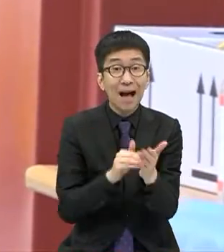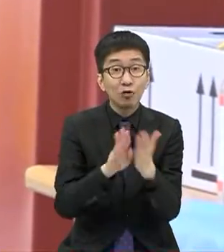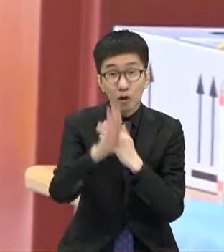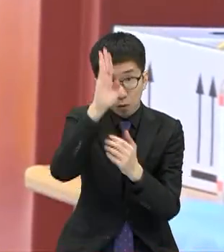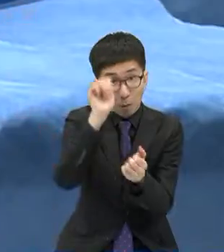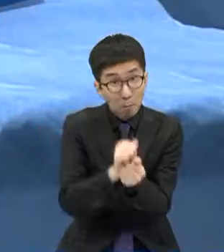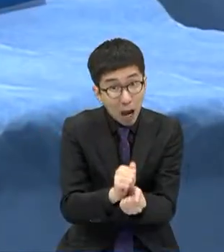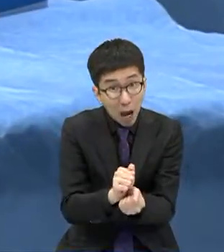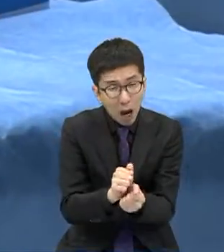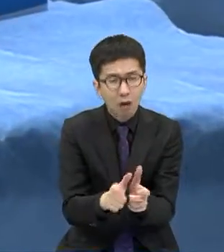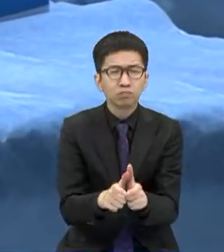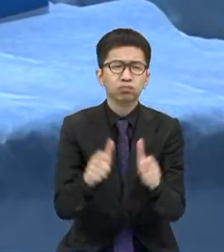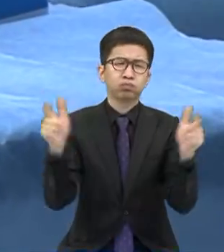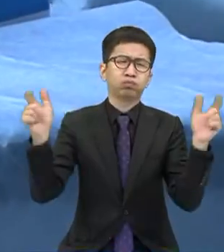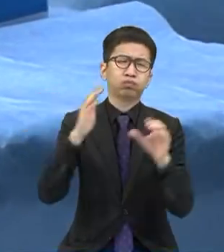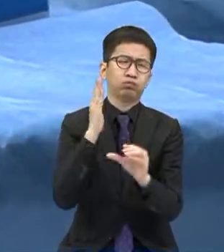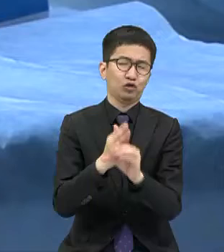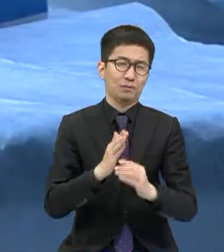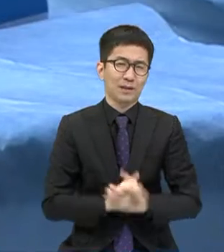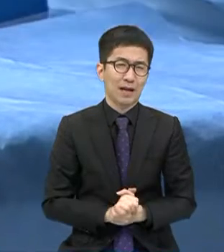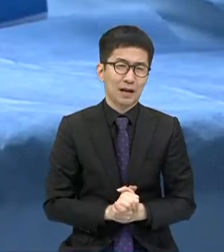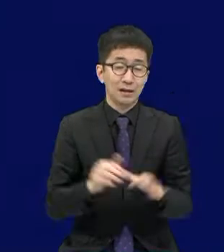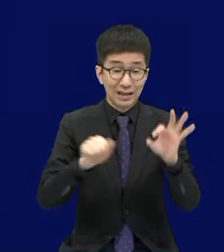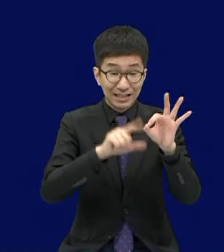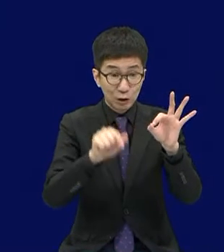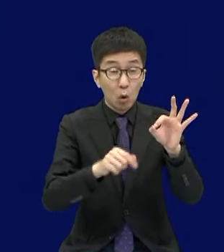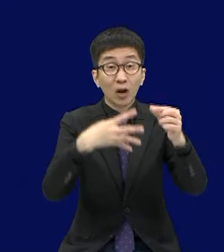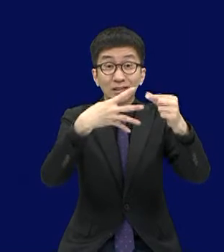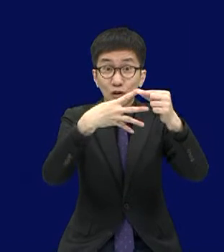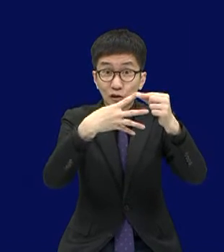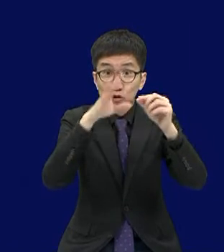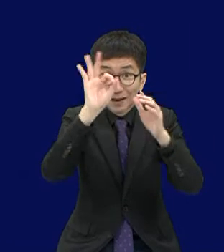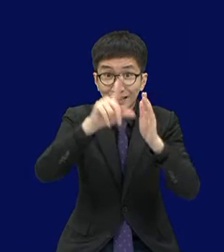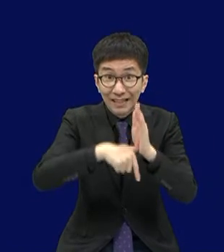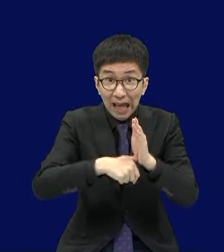있습니다. 10월 첫 주의 경우 전체 확진자 4명 중